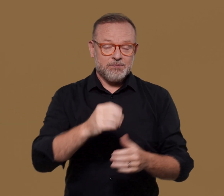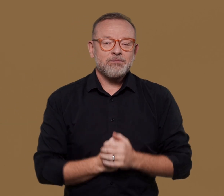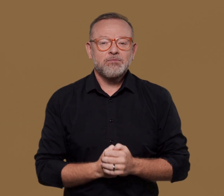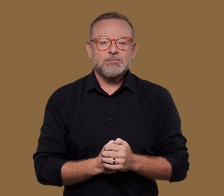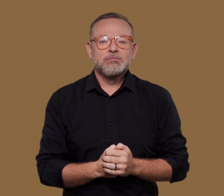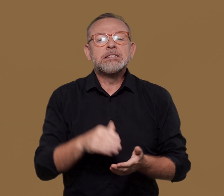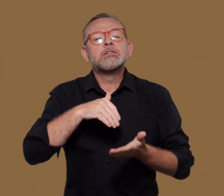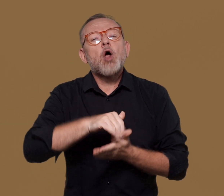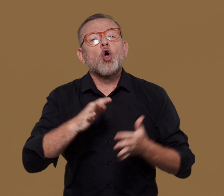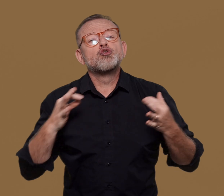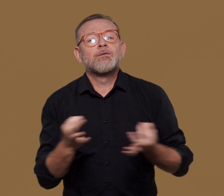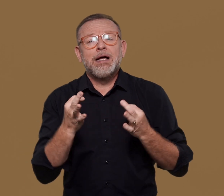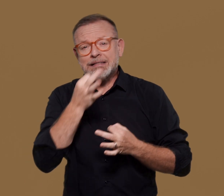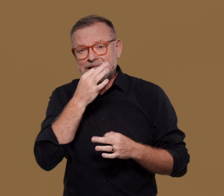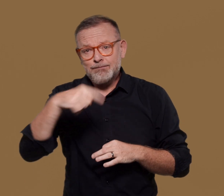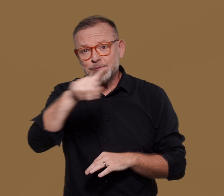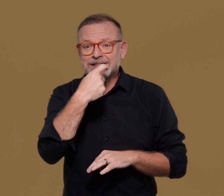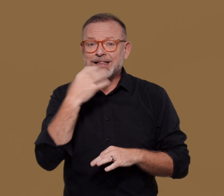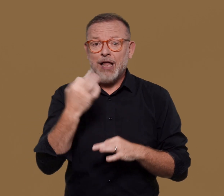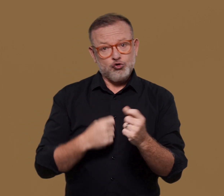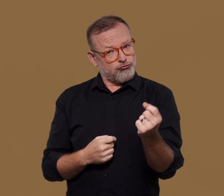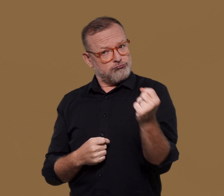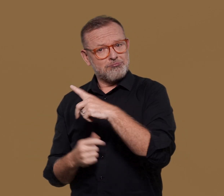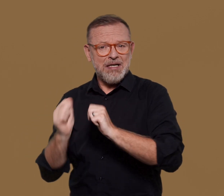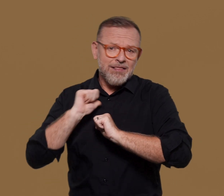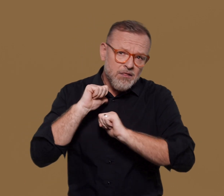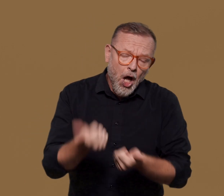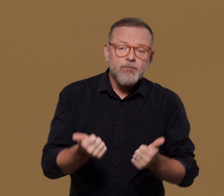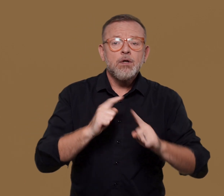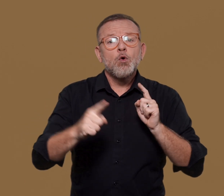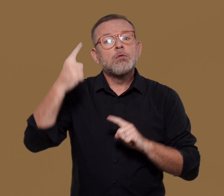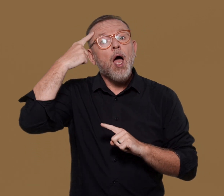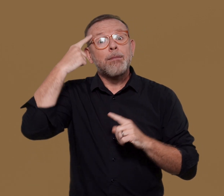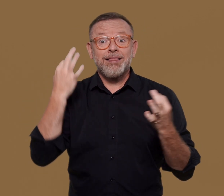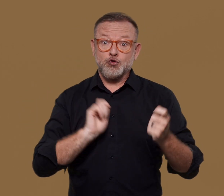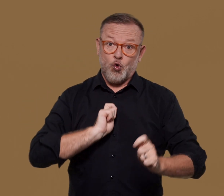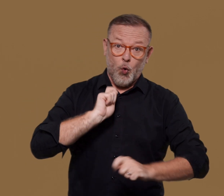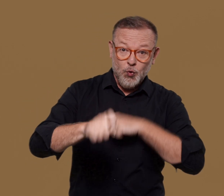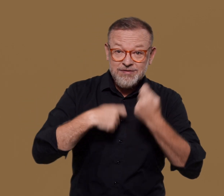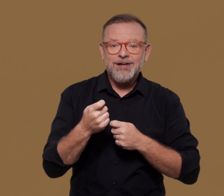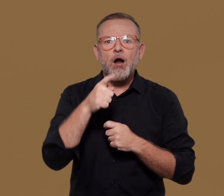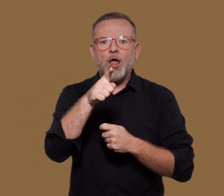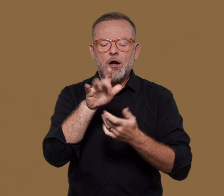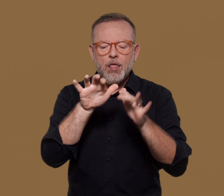V případě otázek nás mohou neslyšící kontaktovat také e-mailem.